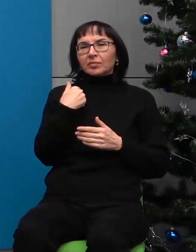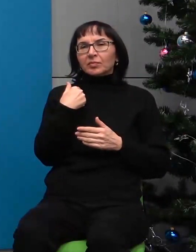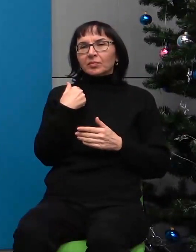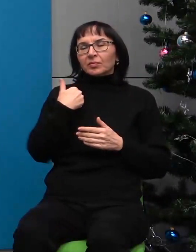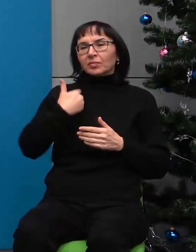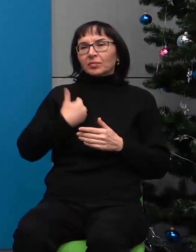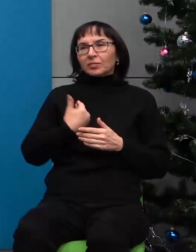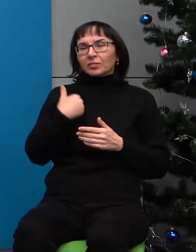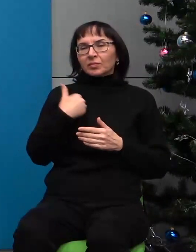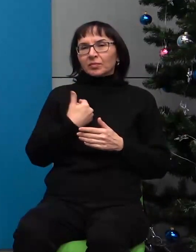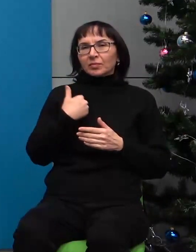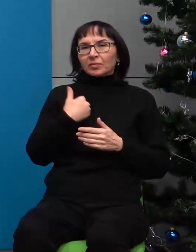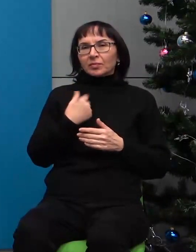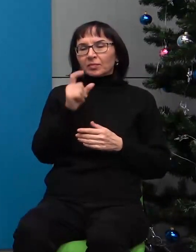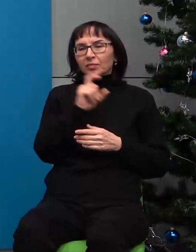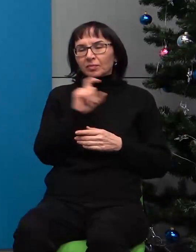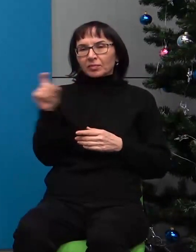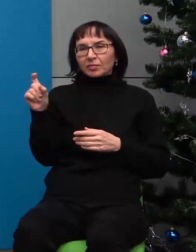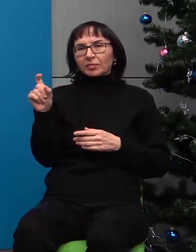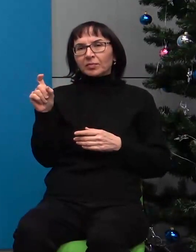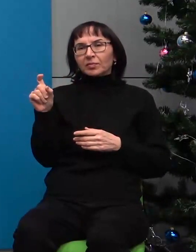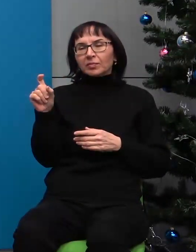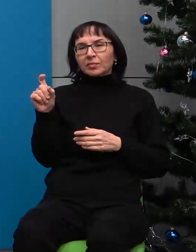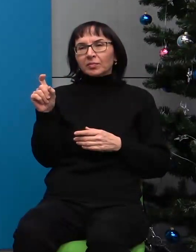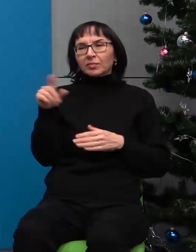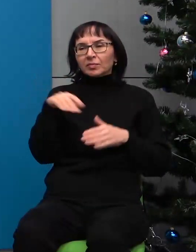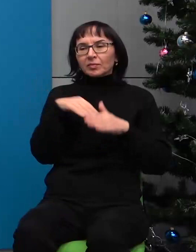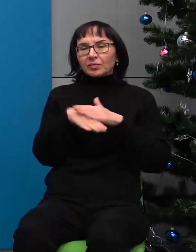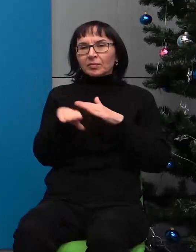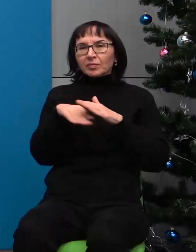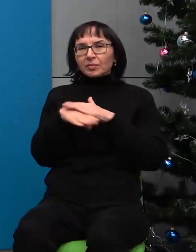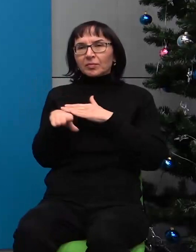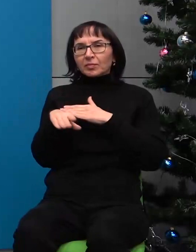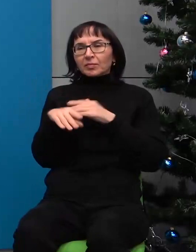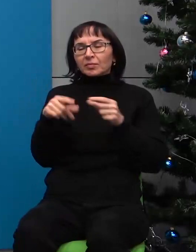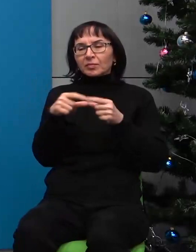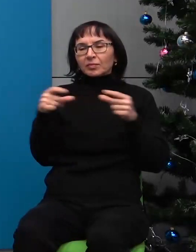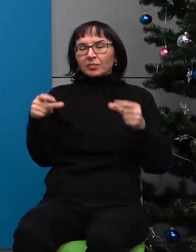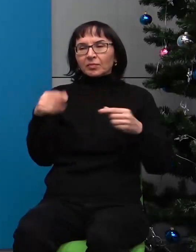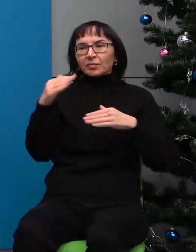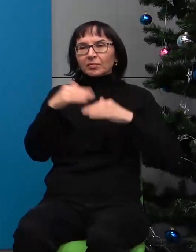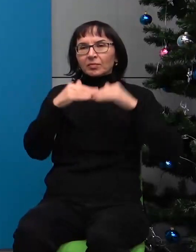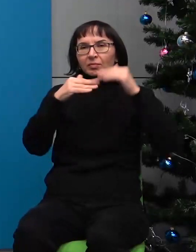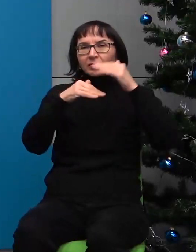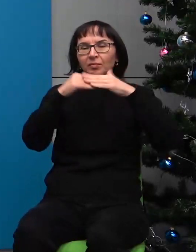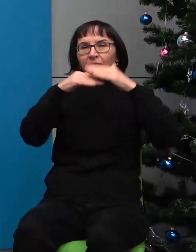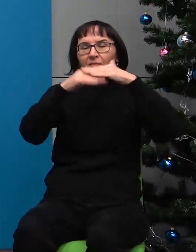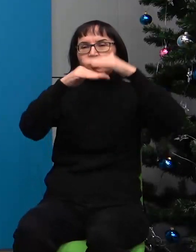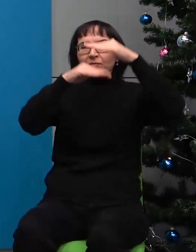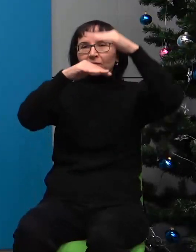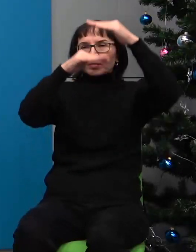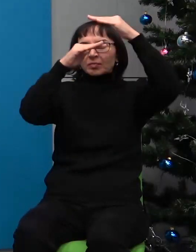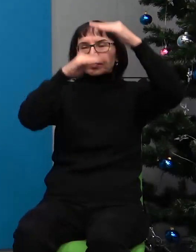To były takie czasy, że te archiwa to tam jakieś tam kartki leżą na stosie o komputerach, to ich nie słyszałem, już nie mówię co szufladach.